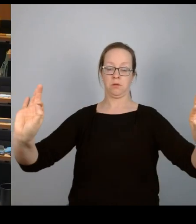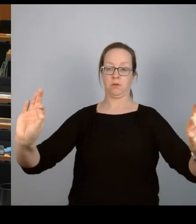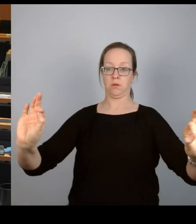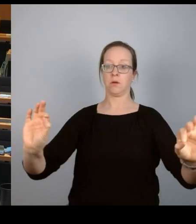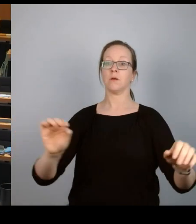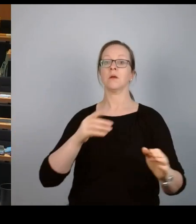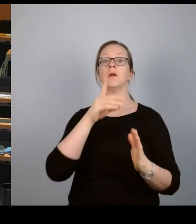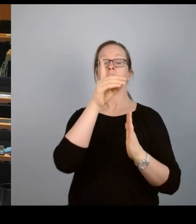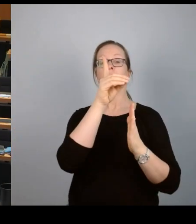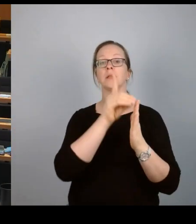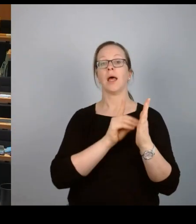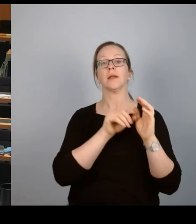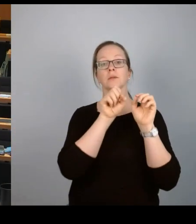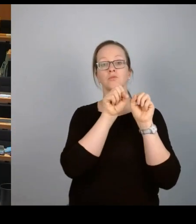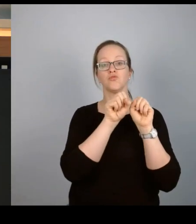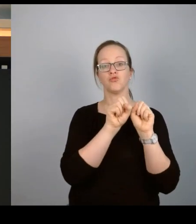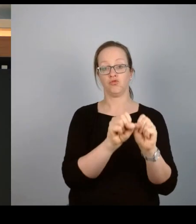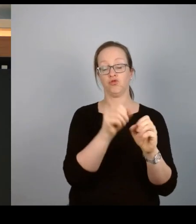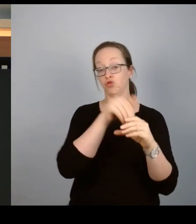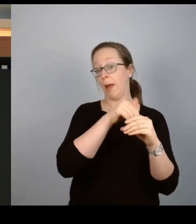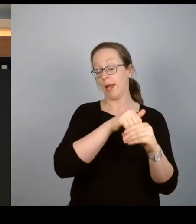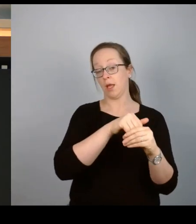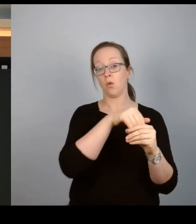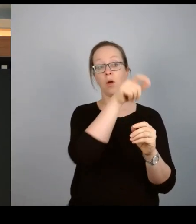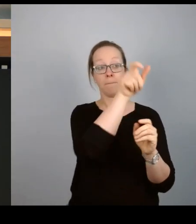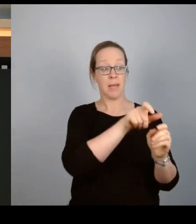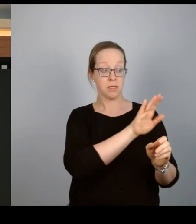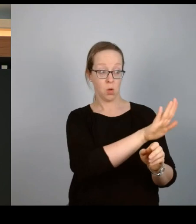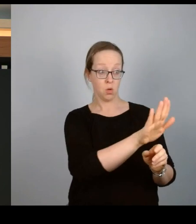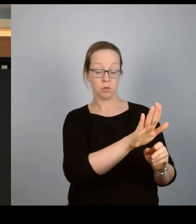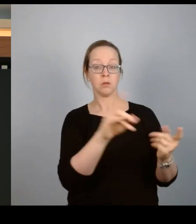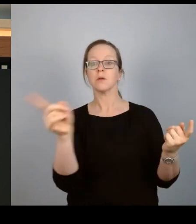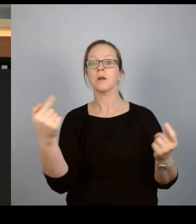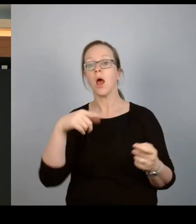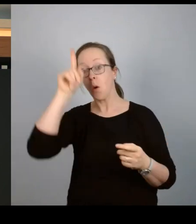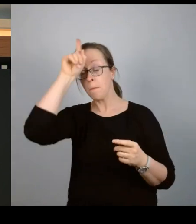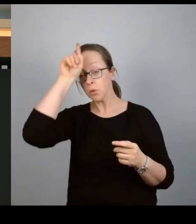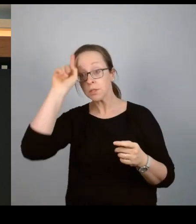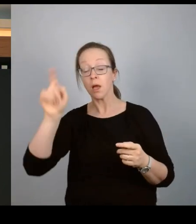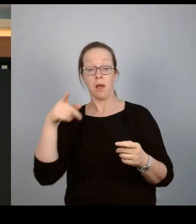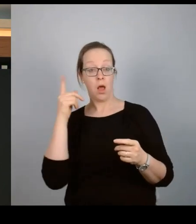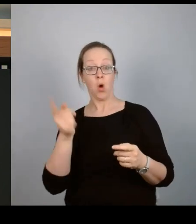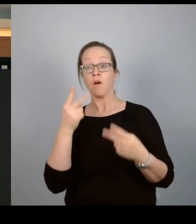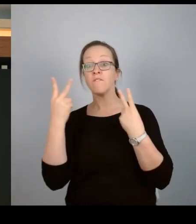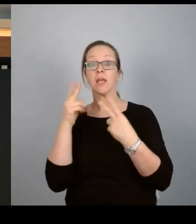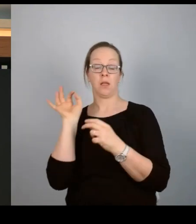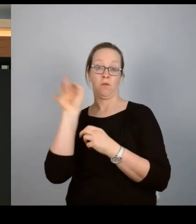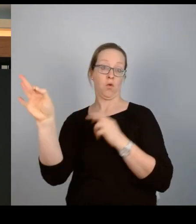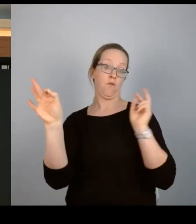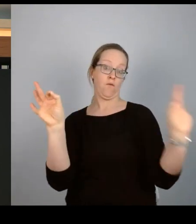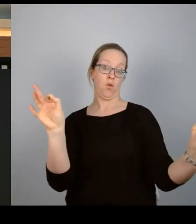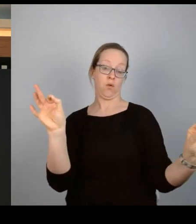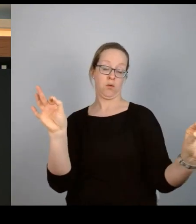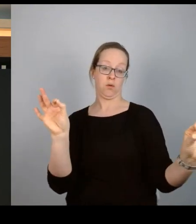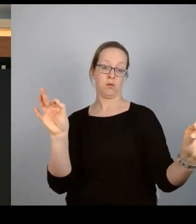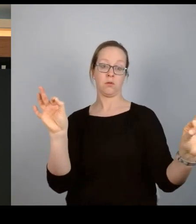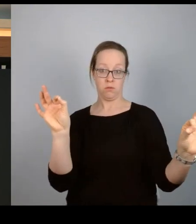Deswegen bin ich einerseits froh, dass in dem alten Bericht zu lesen ist, dass die Polizei die Zusammenarbeit mit der Datenschutzbeauftragten verbessern möchte.